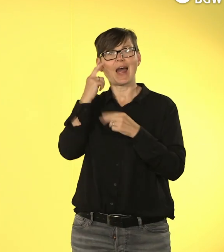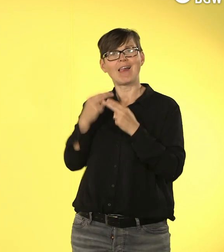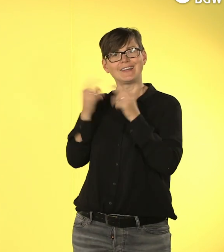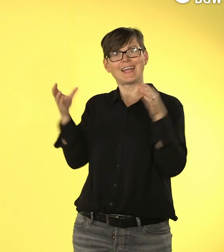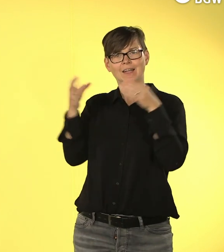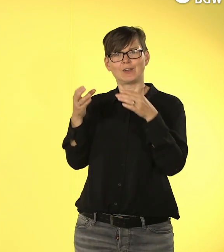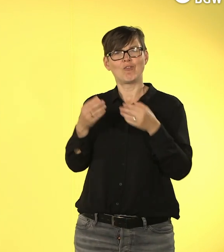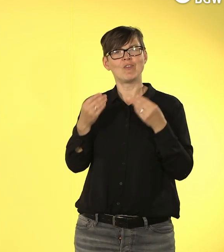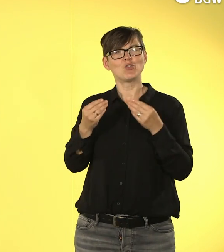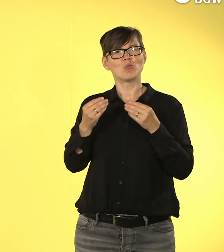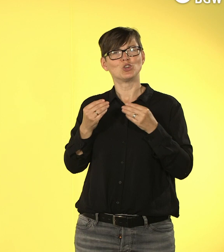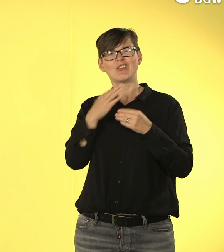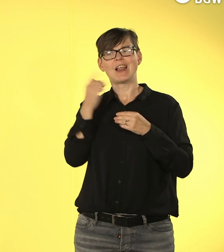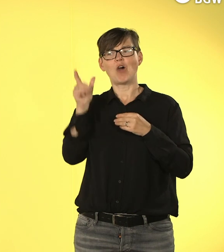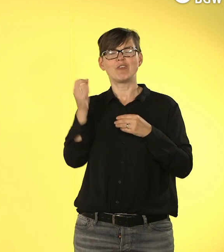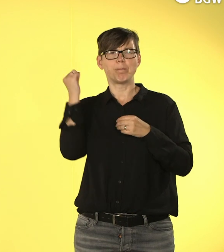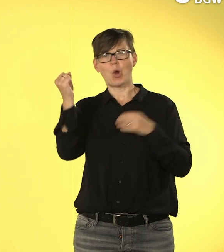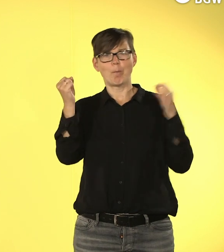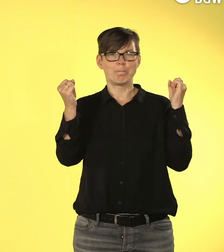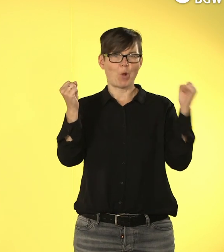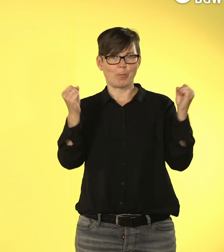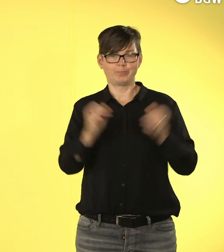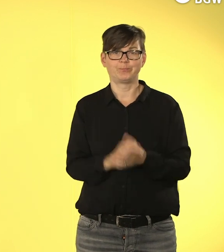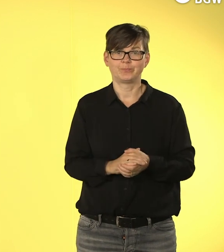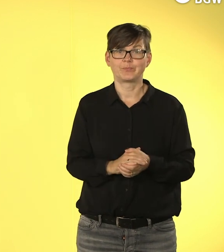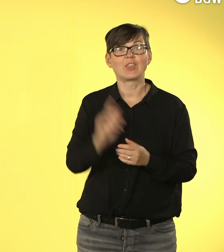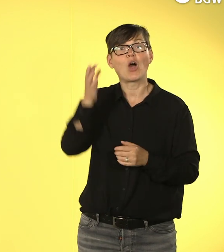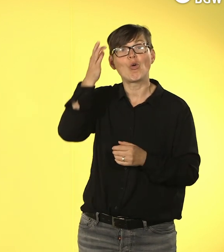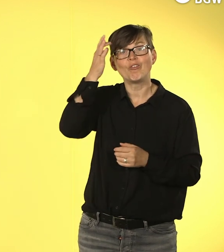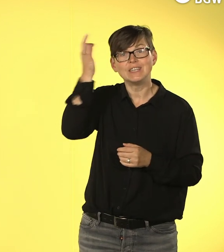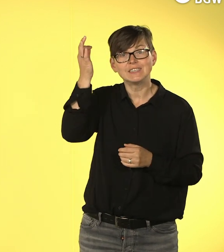Die werden von der Wissenschaft gut durchleuchtet.